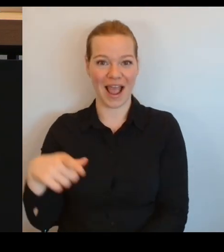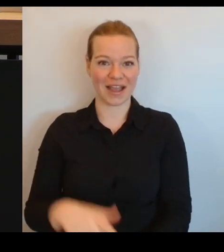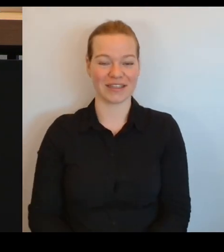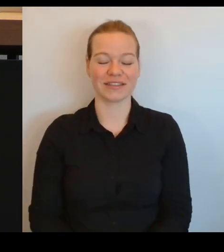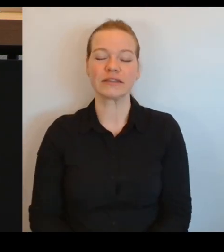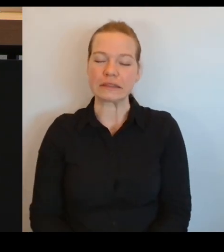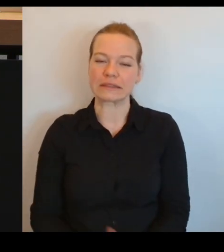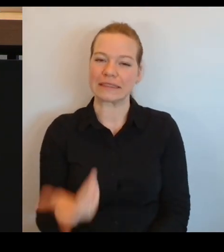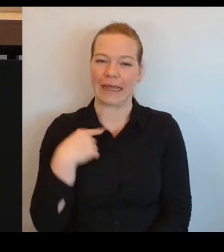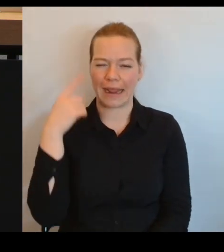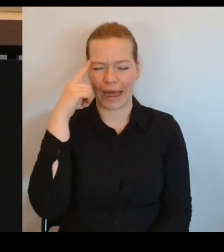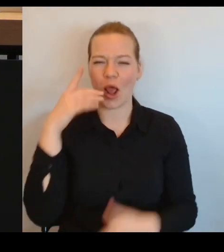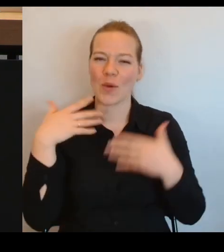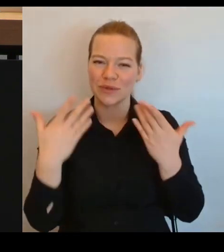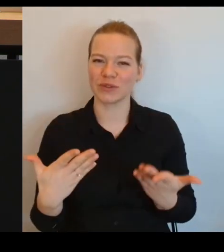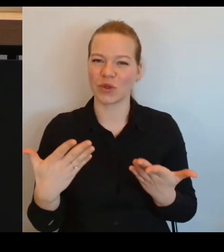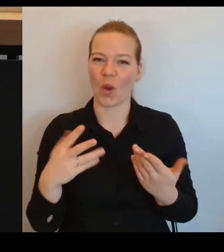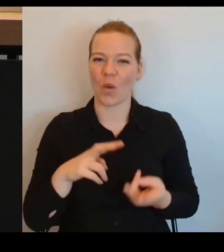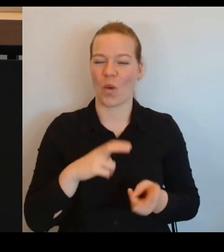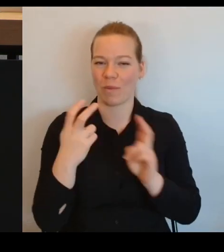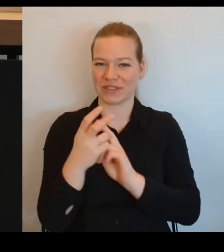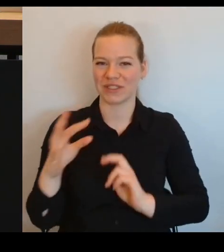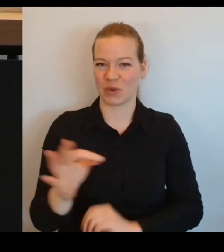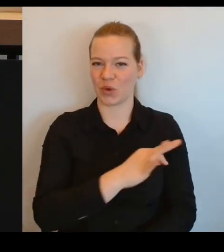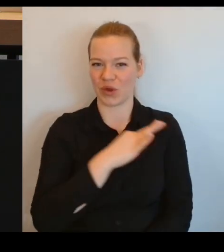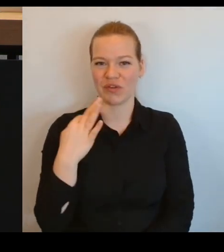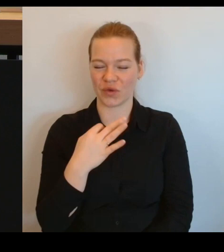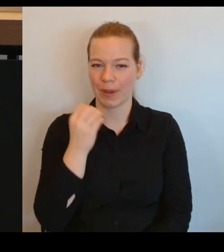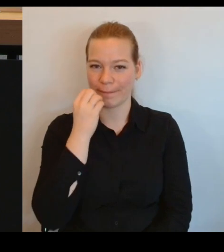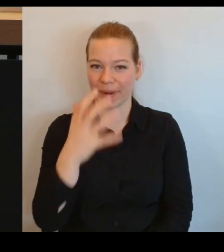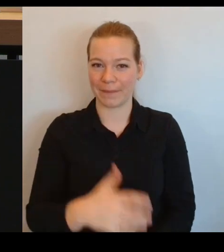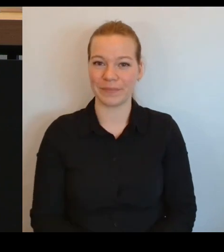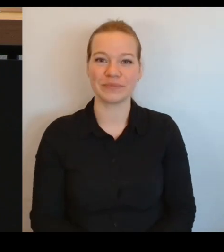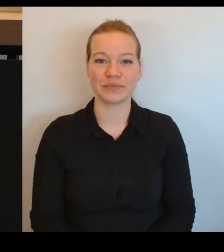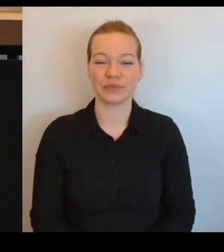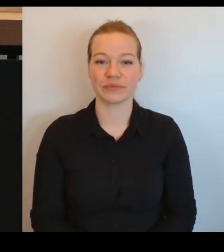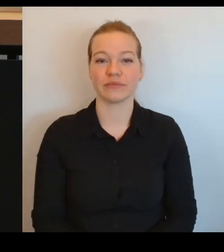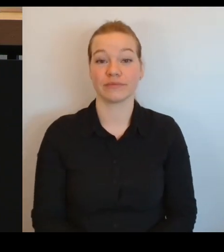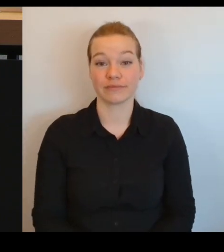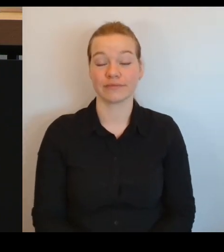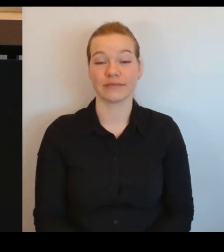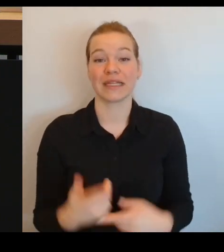Thema Eigenverantwortung und Eigenwirtschaftlichkeit an der einen oder anderen Stelle stärker in den Vordergrund rücken.